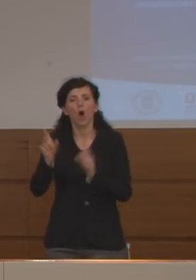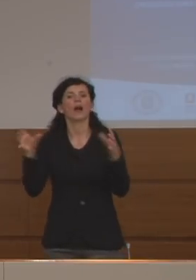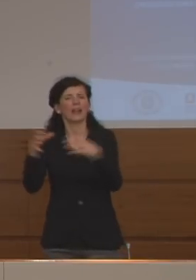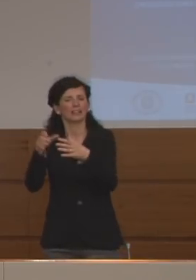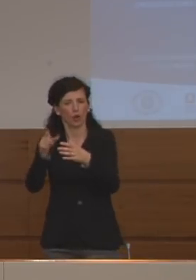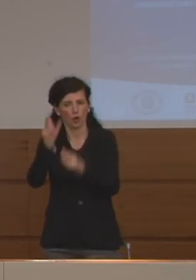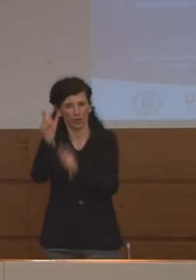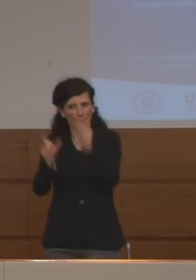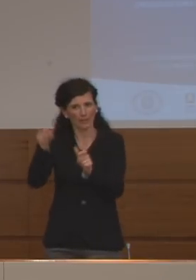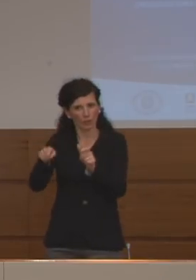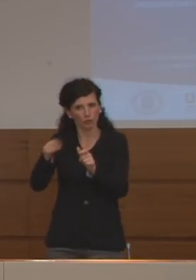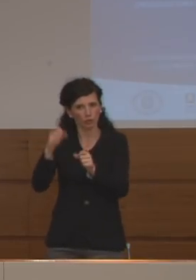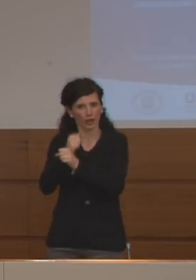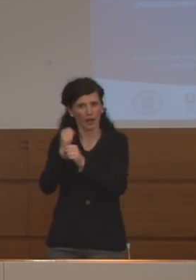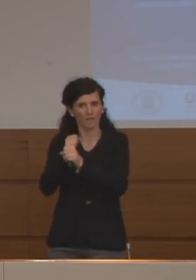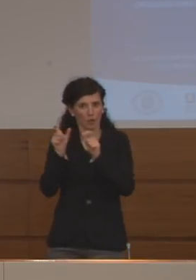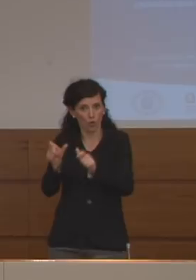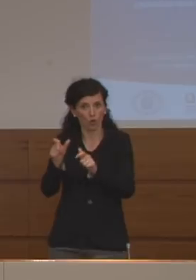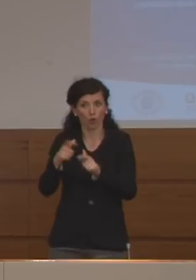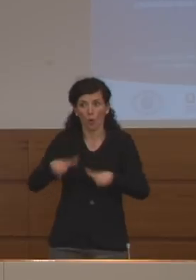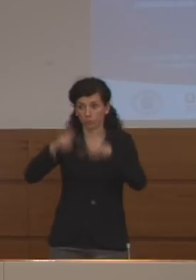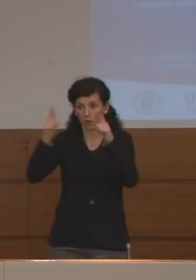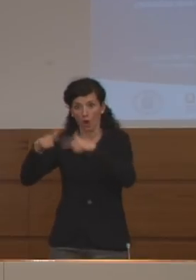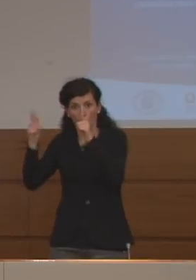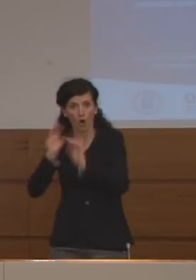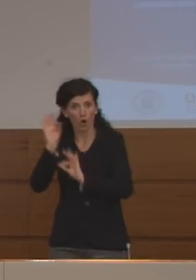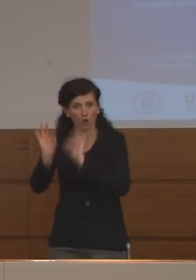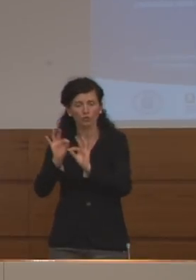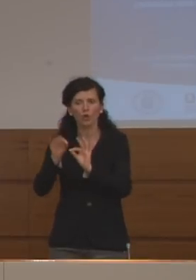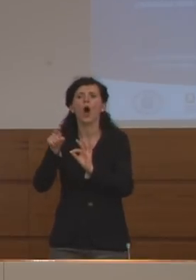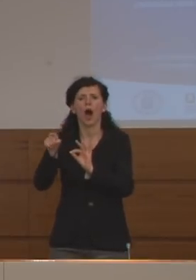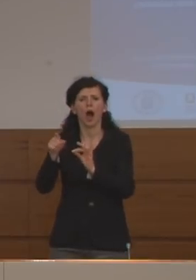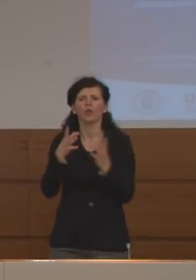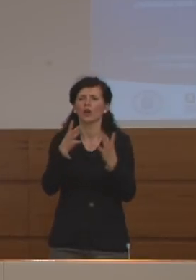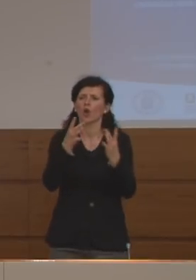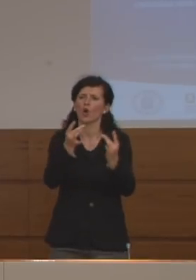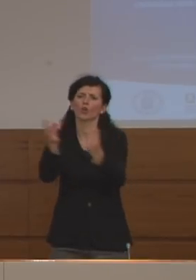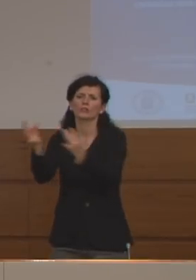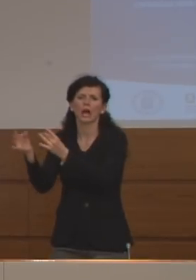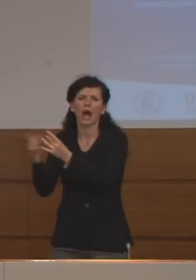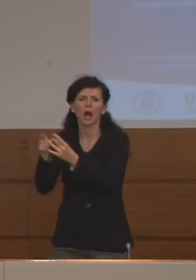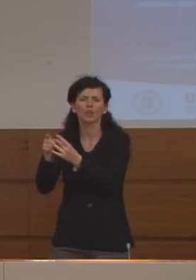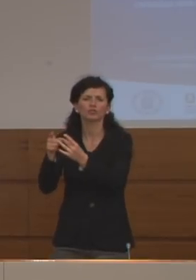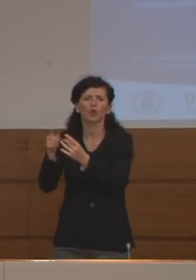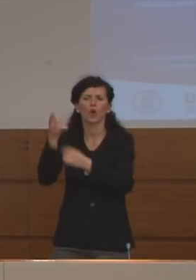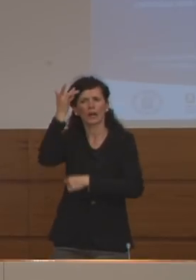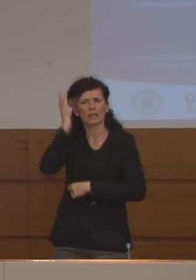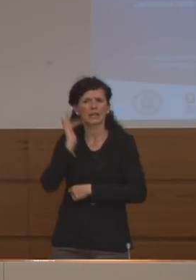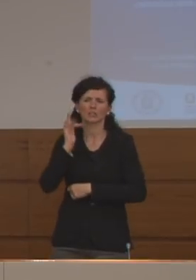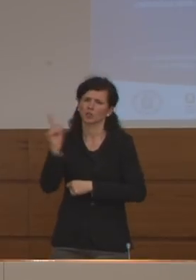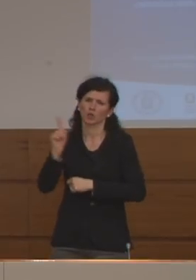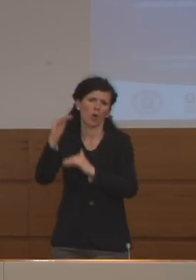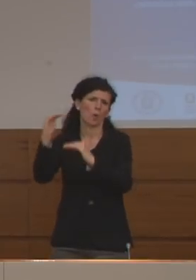dove il rischio di contagio è marcatamente più basso.